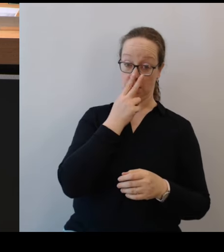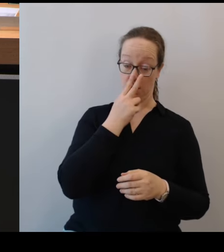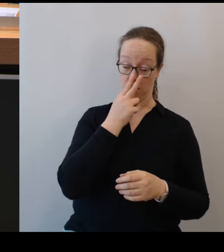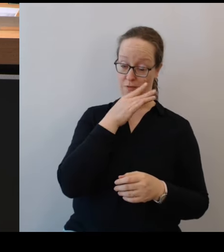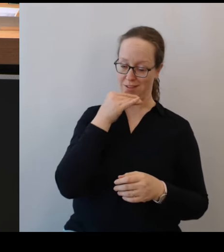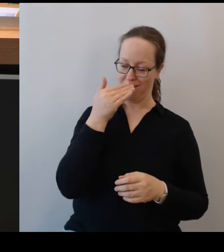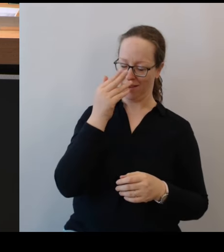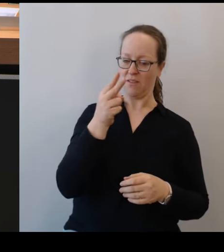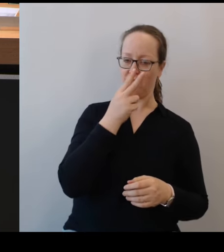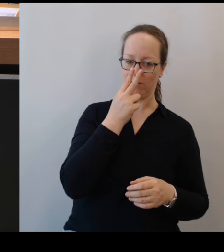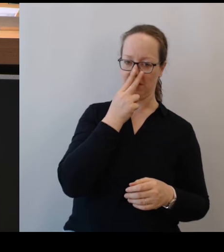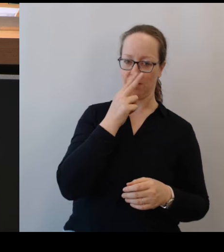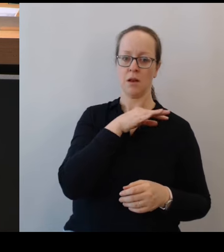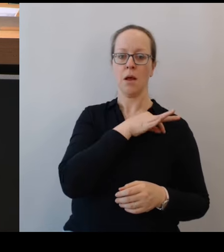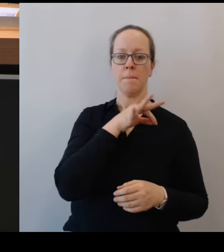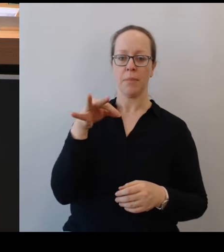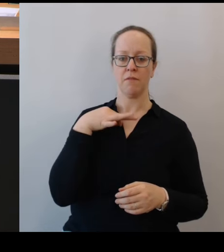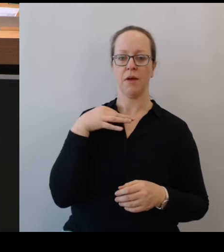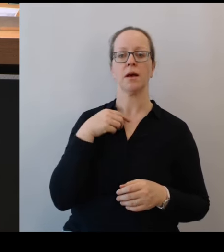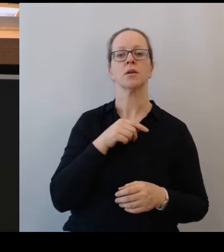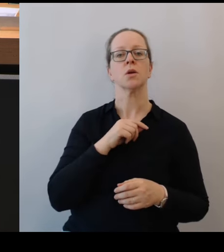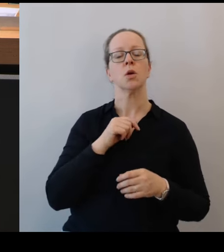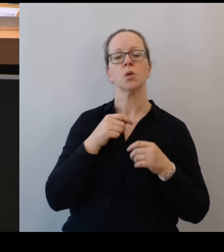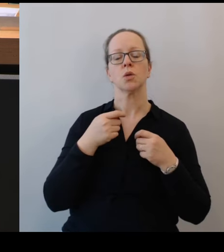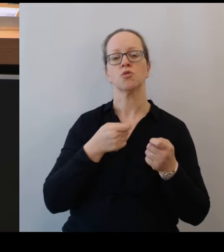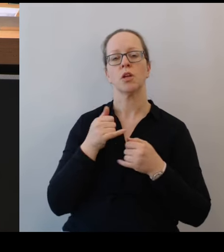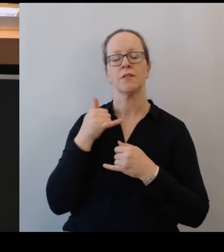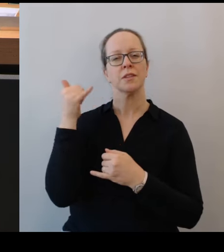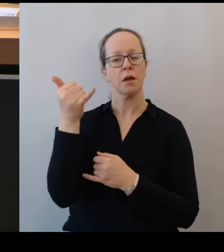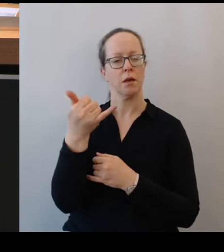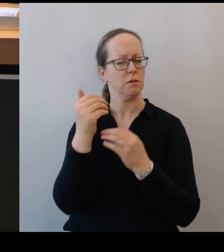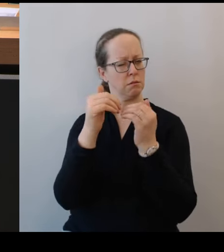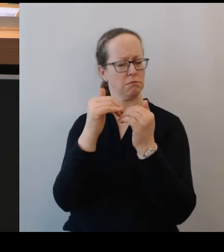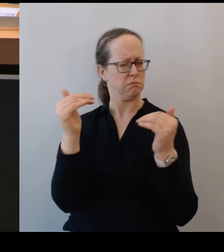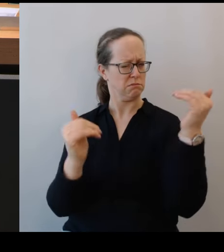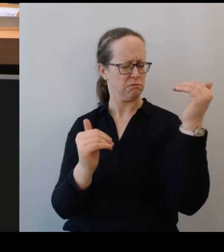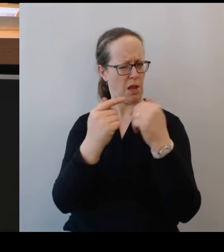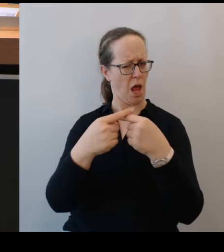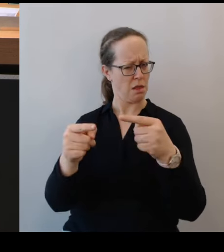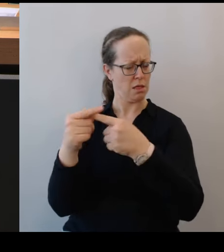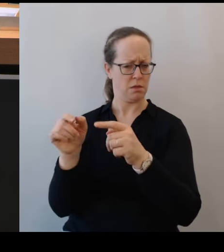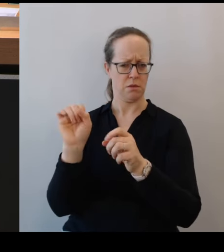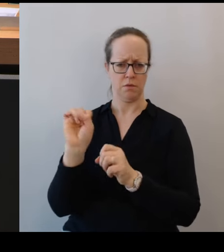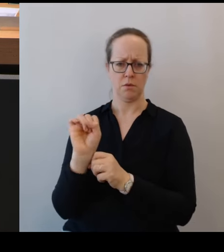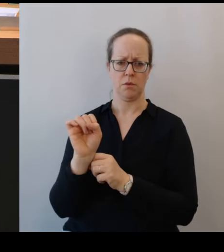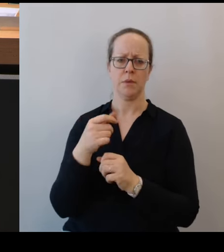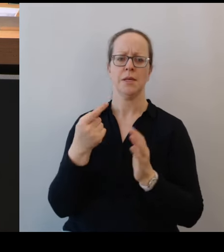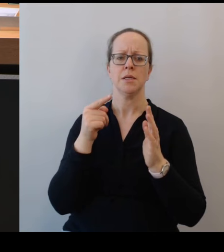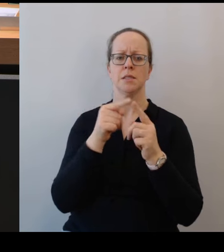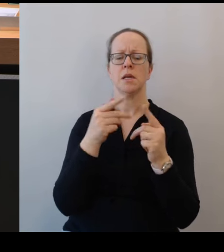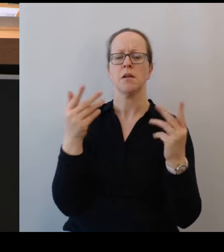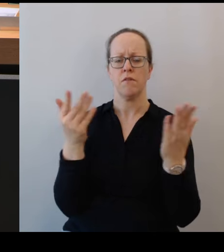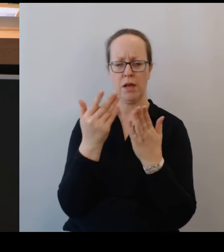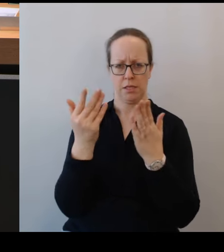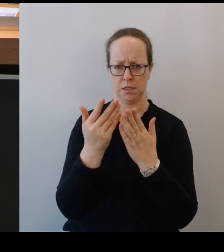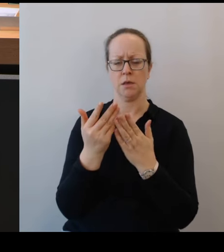2014 war es, die Einnahmen des Landes Berlins zu stärken. Die Gäste der Stadt werden seitdem an der Finanzierung der viel genutzten